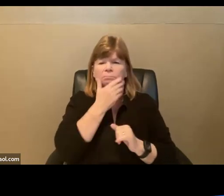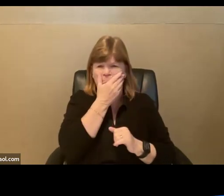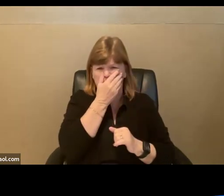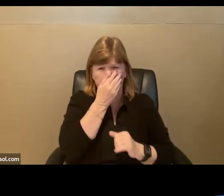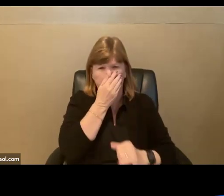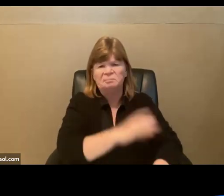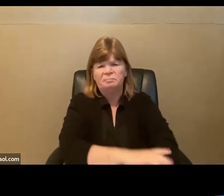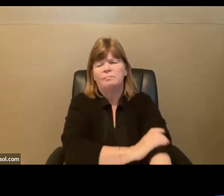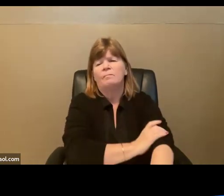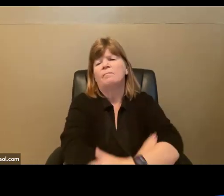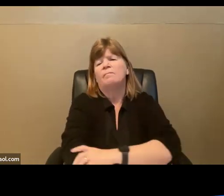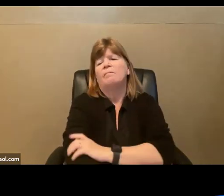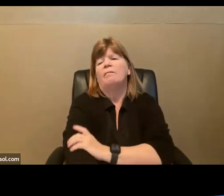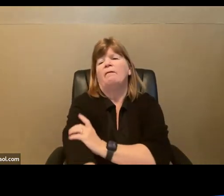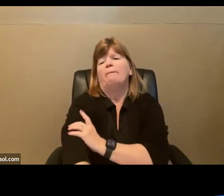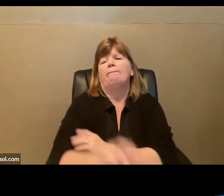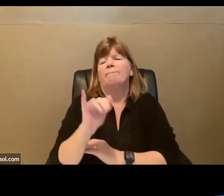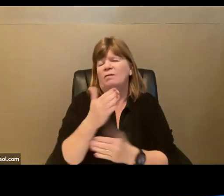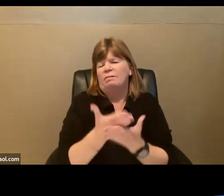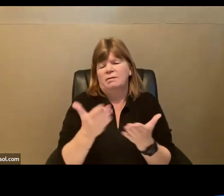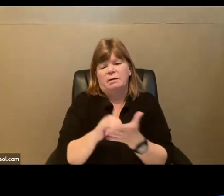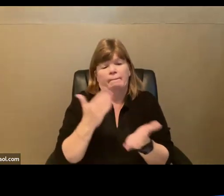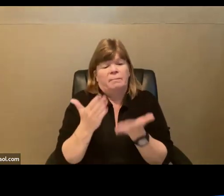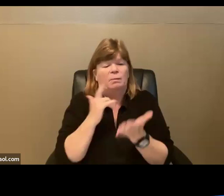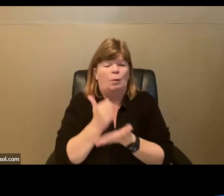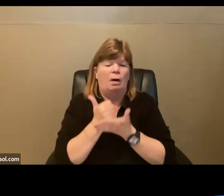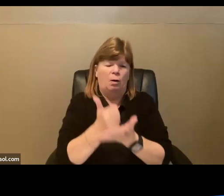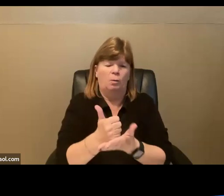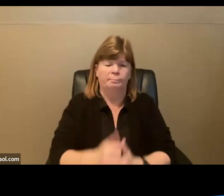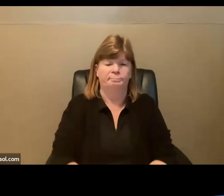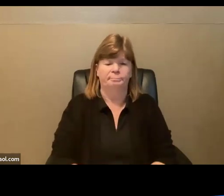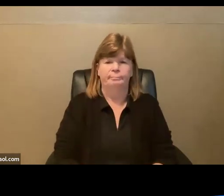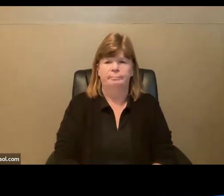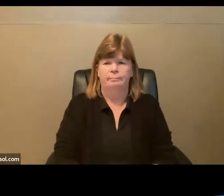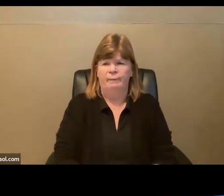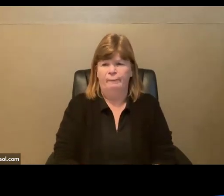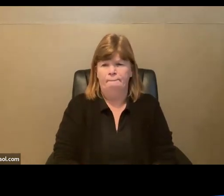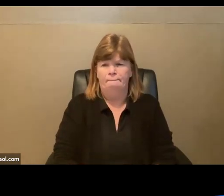Estas son todas las cosas que podrían ayudarles a lograrlo.